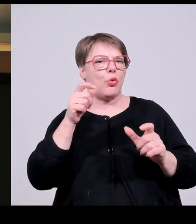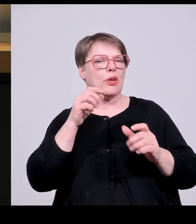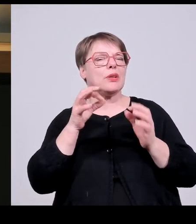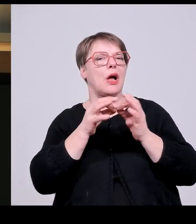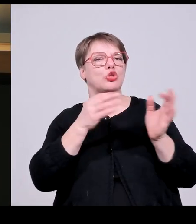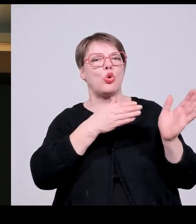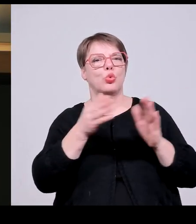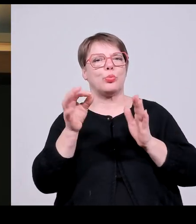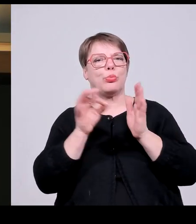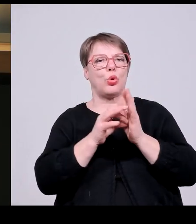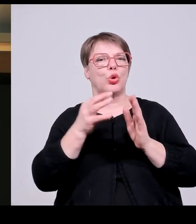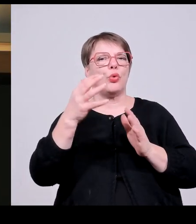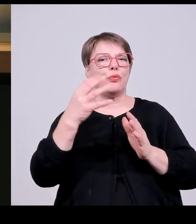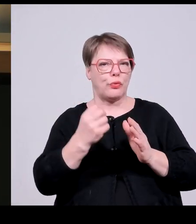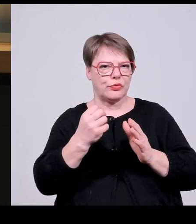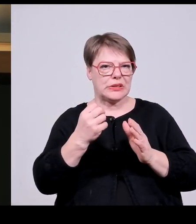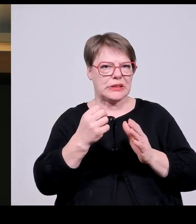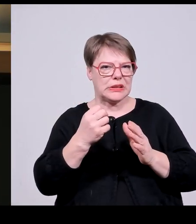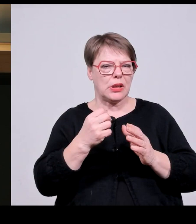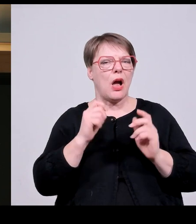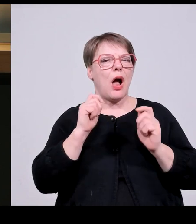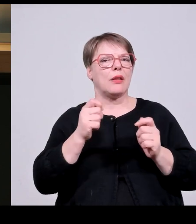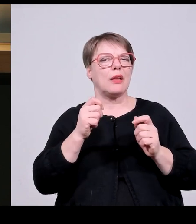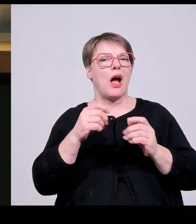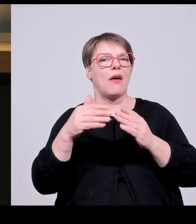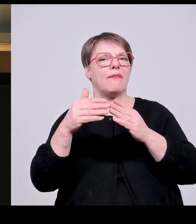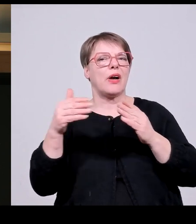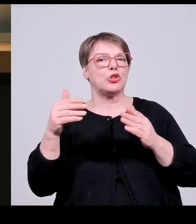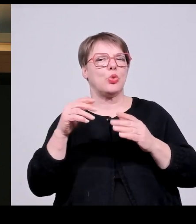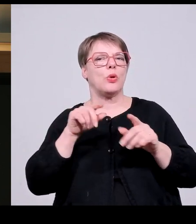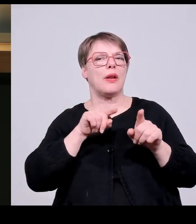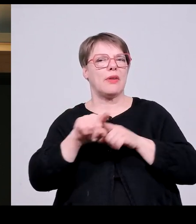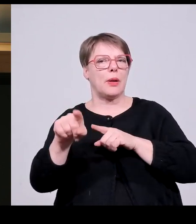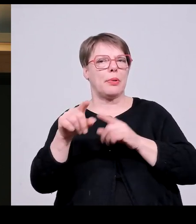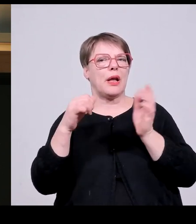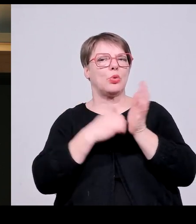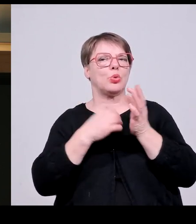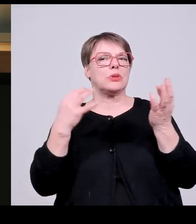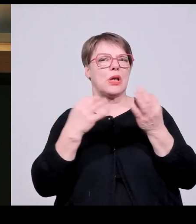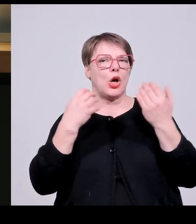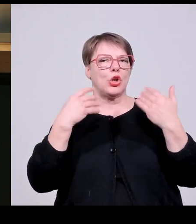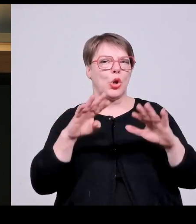Verkehrsplaner der Hauptstadt der DDR aus dem Jahr 1969 wieder finden.